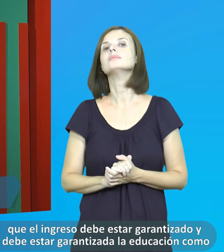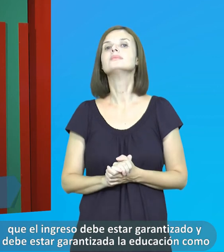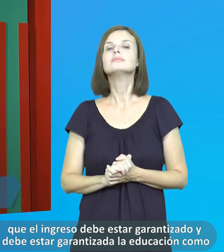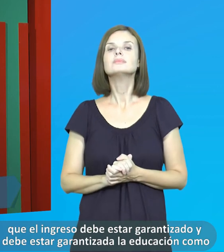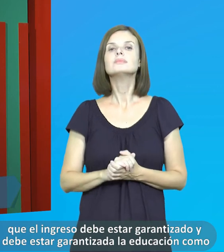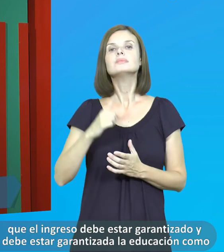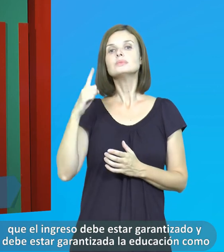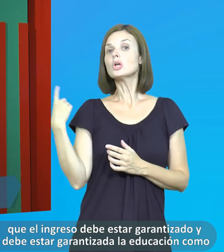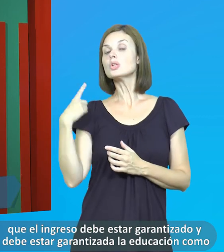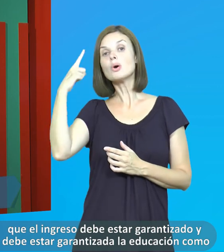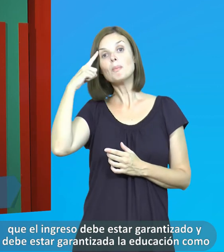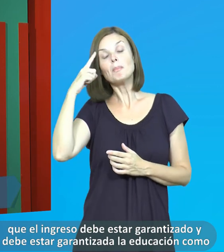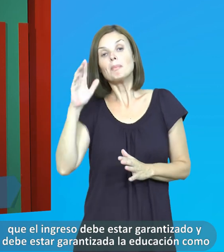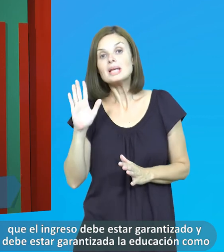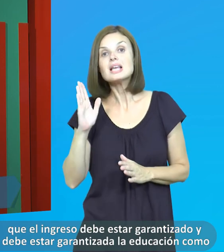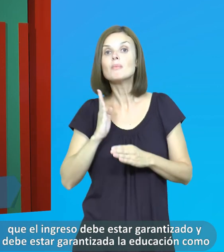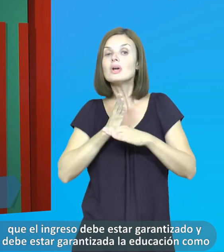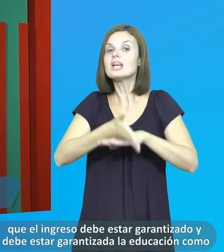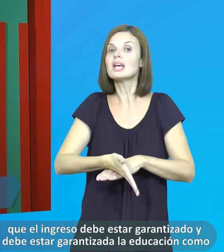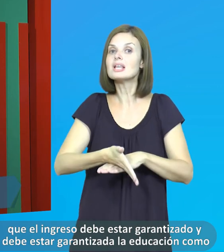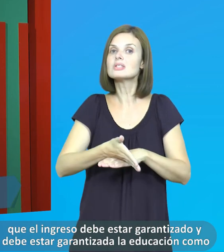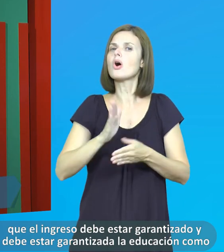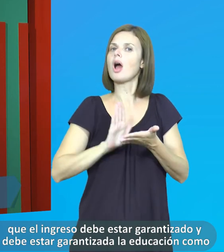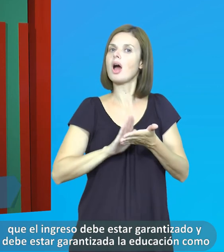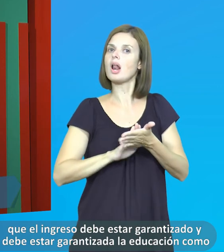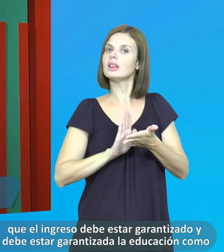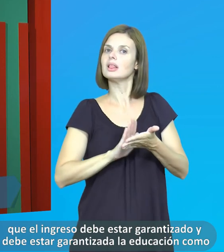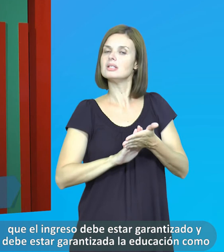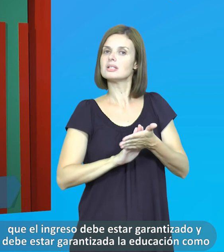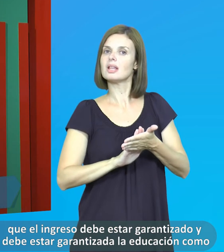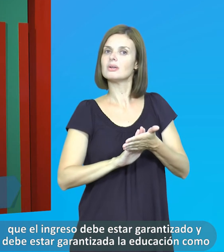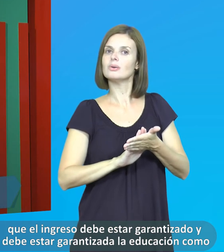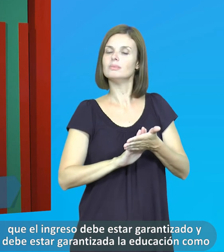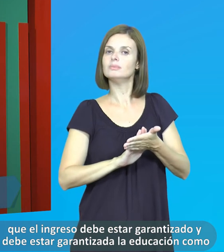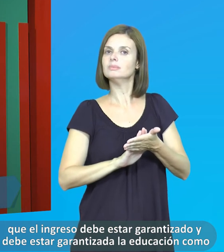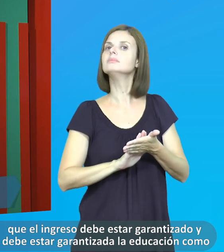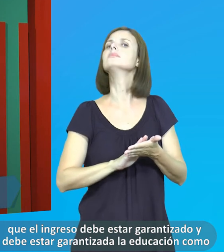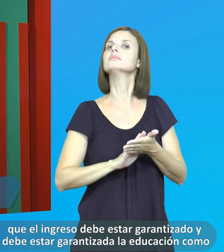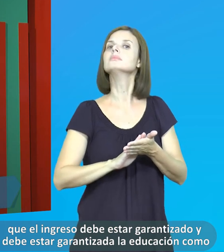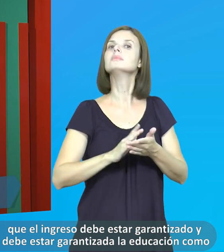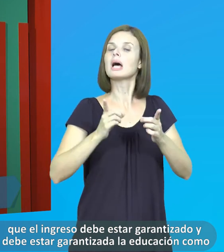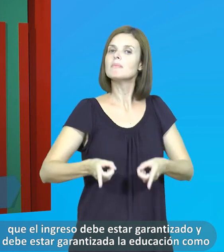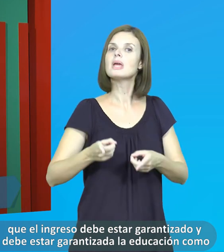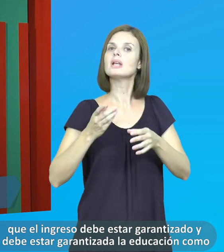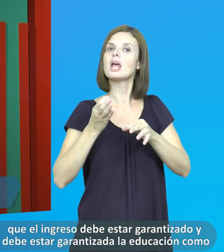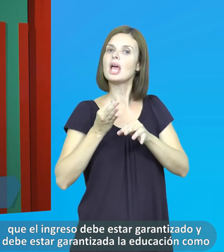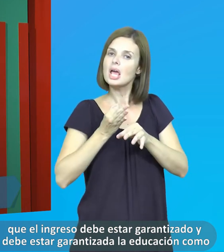Creemos que el ingreso debe estar garantizado y debe estar garantizada la educación como